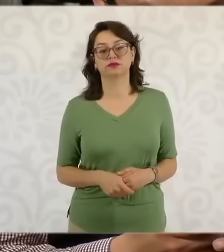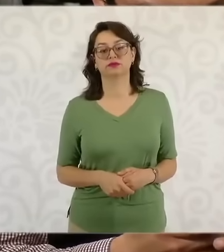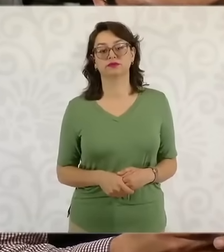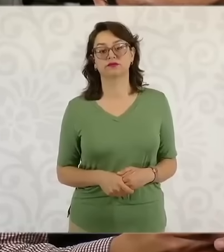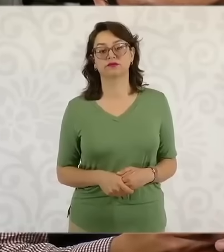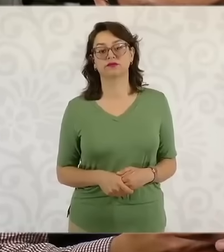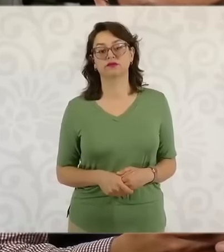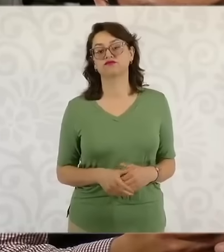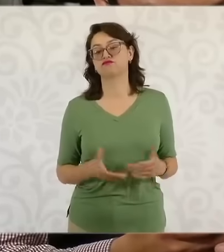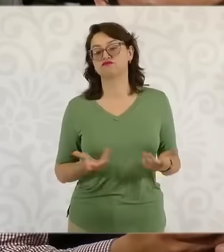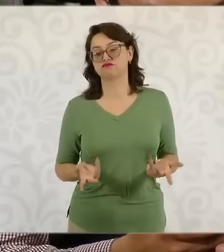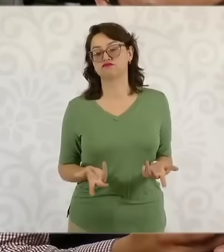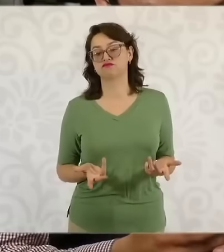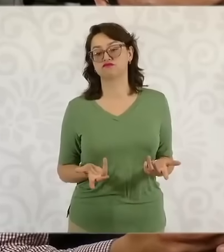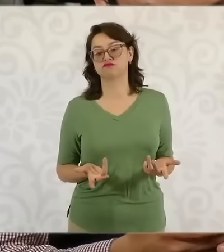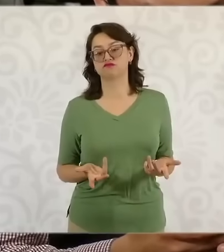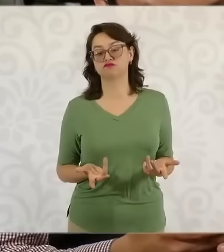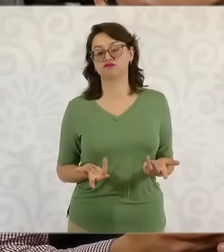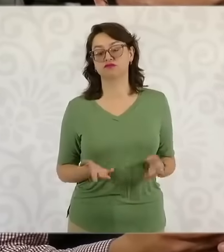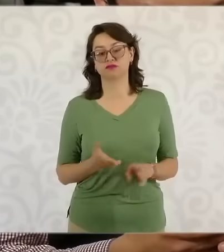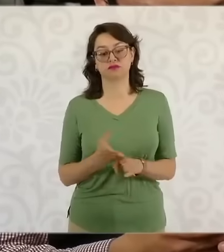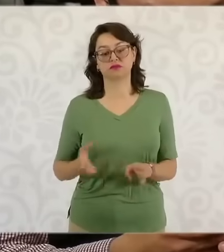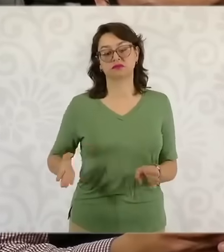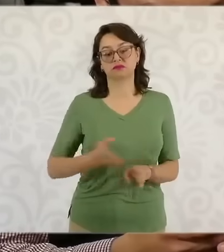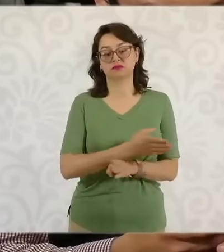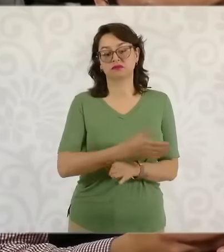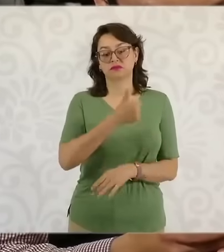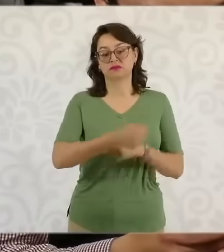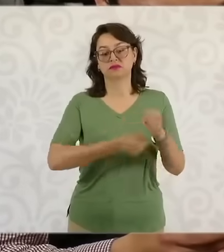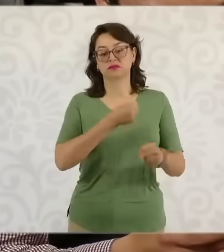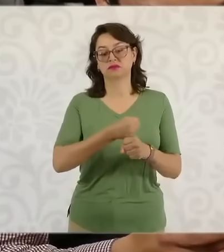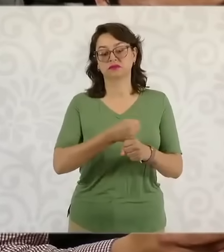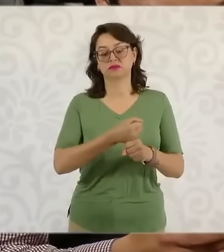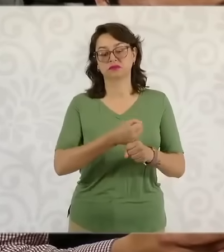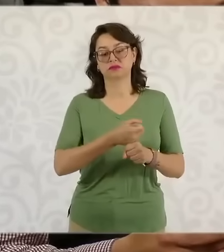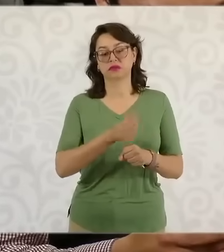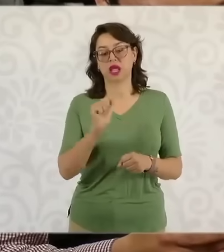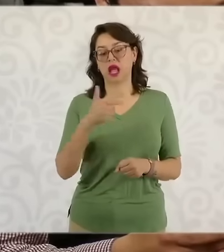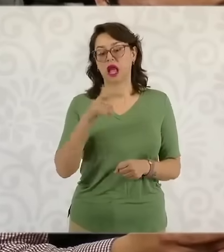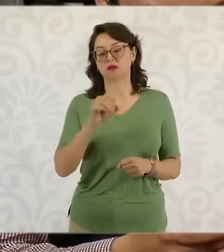si ya había visto que en 6 años AMLO no cumplió con la promesa ¿porque usted se comprometió con